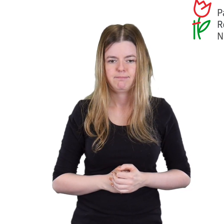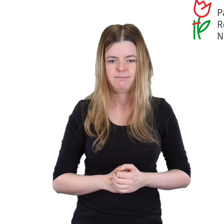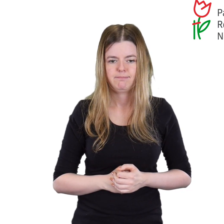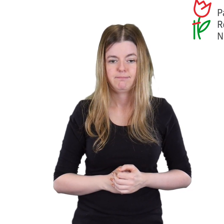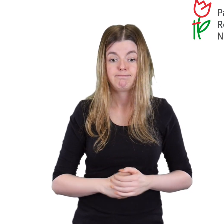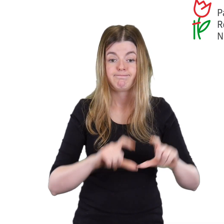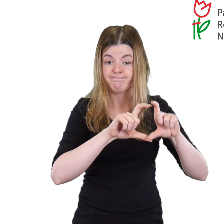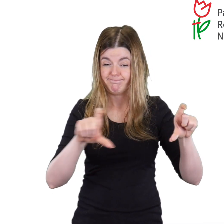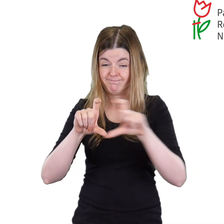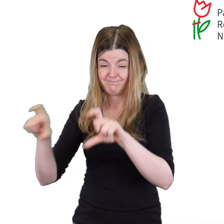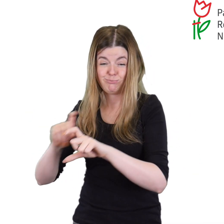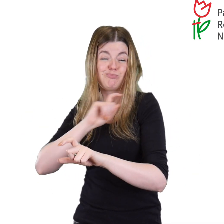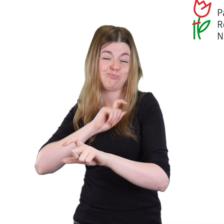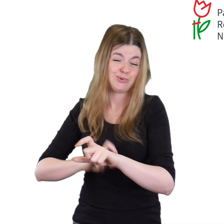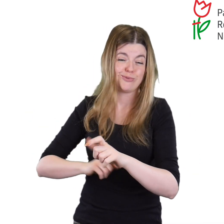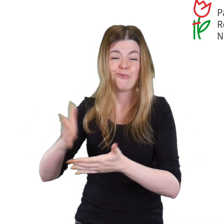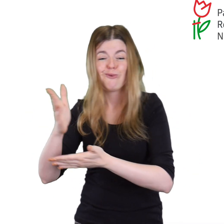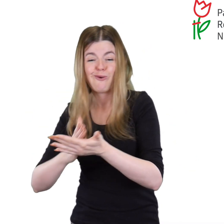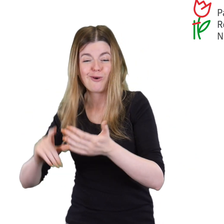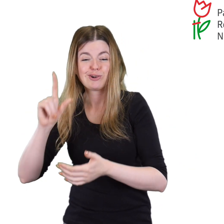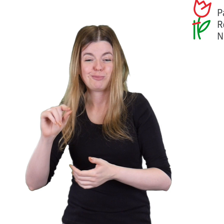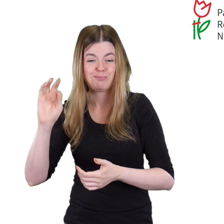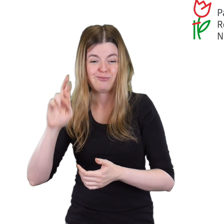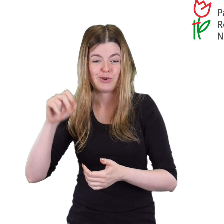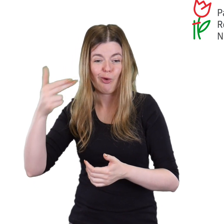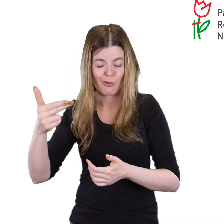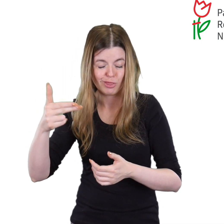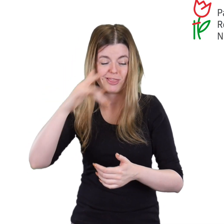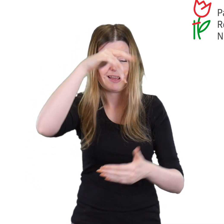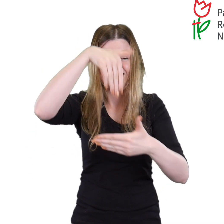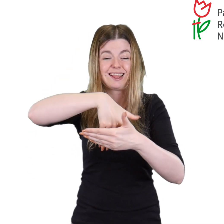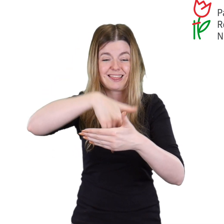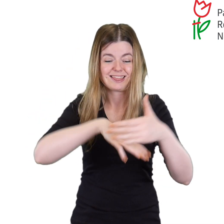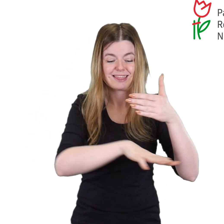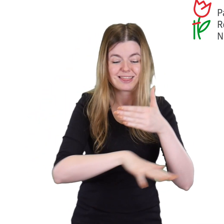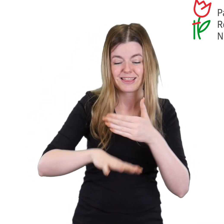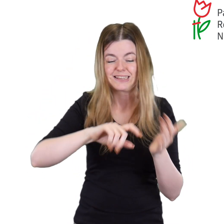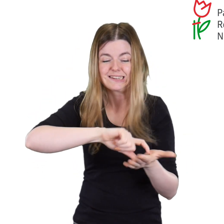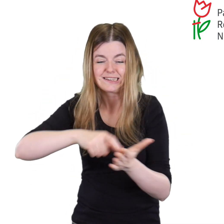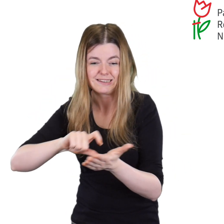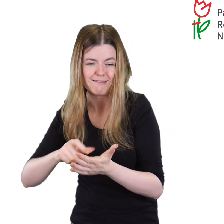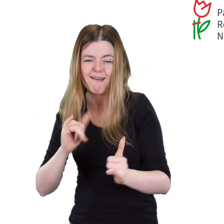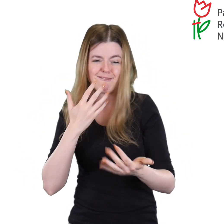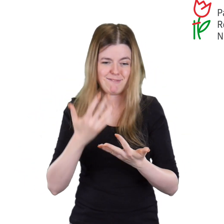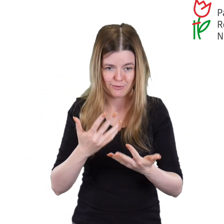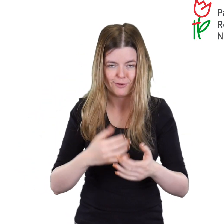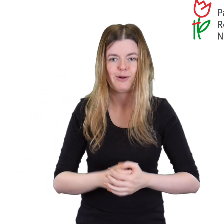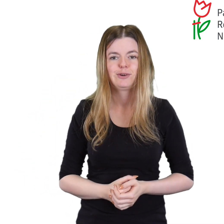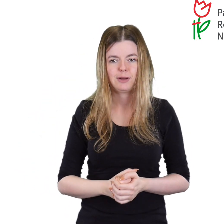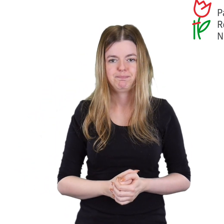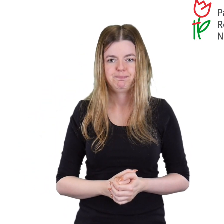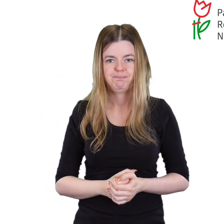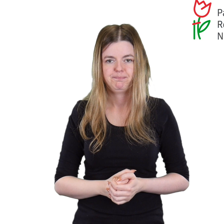Opisy rozkładu pomieszczeń Biura i Oddziałów Funduszu